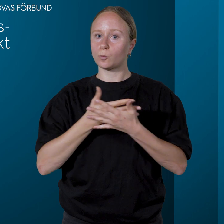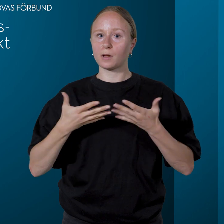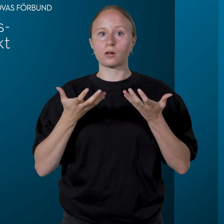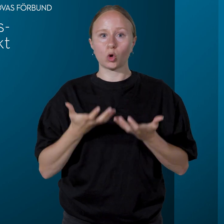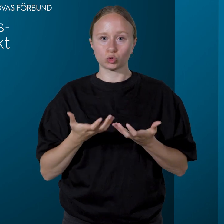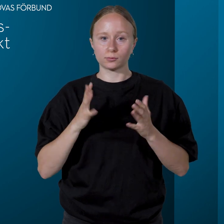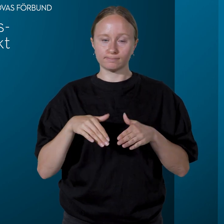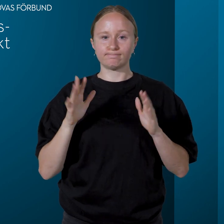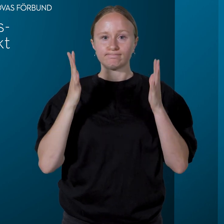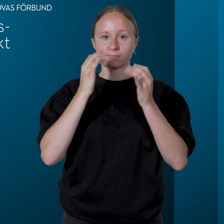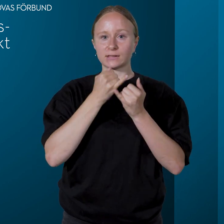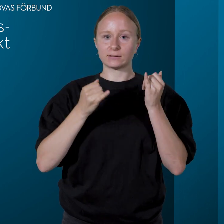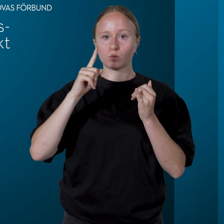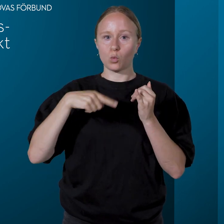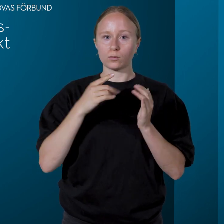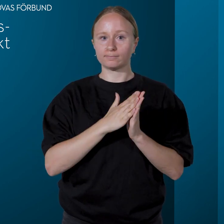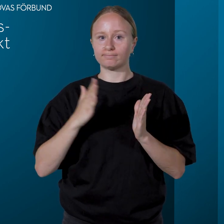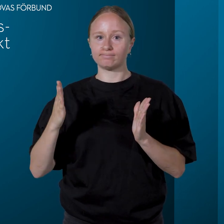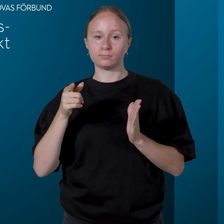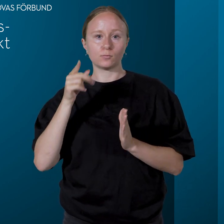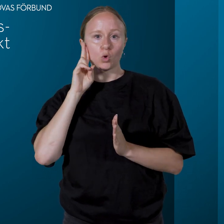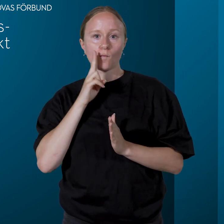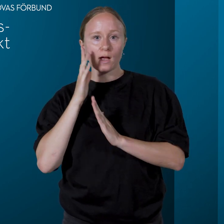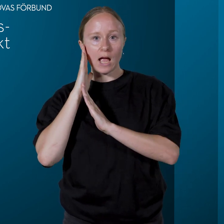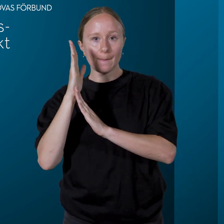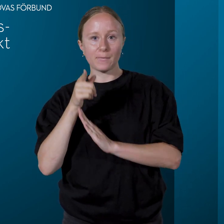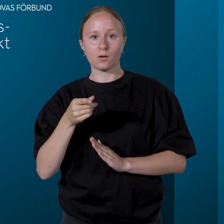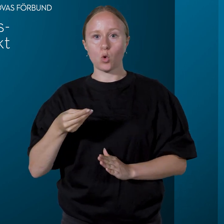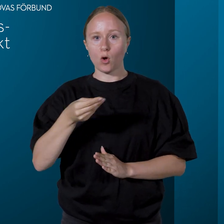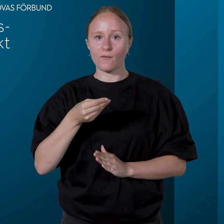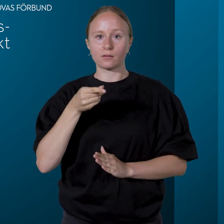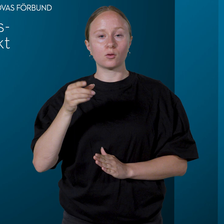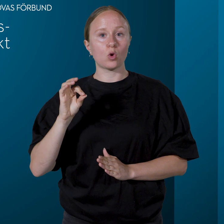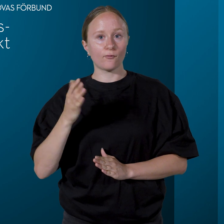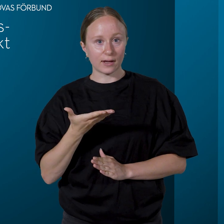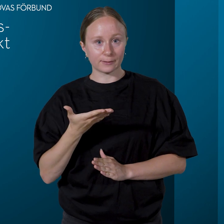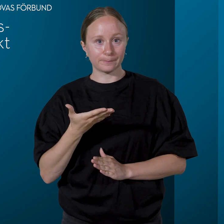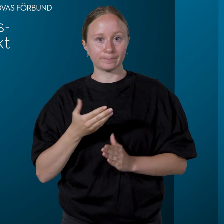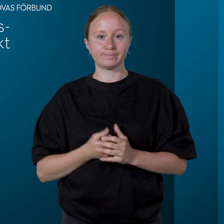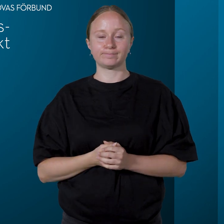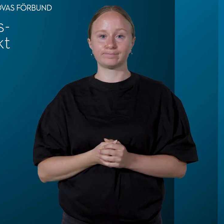som tillbringade sina sista år på dövhemmet Åvik i Hyvinge.